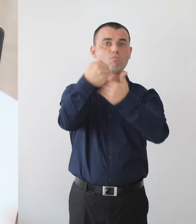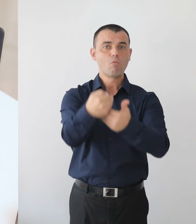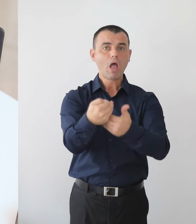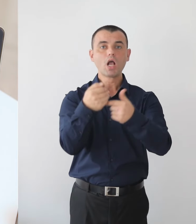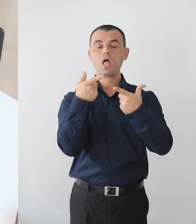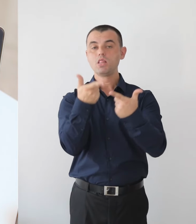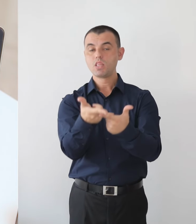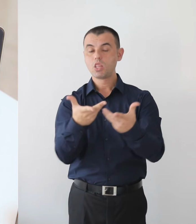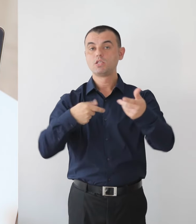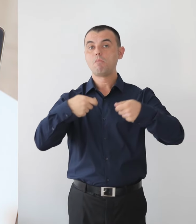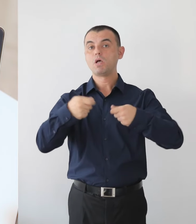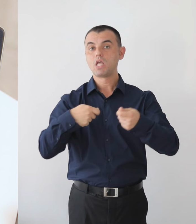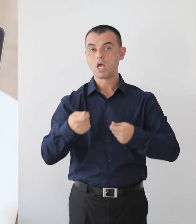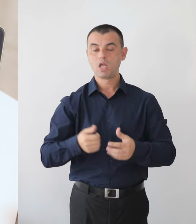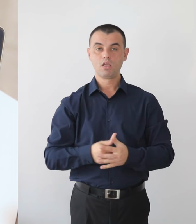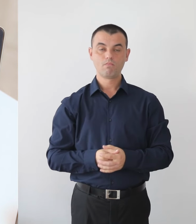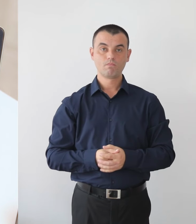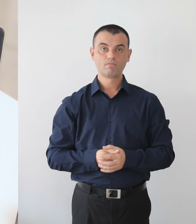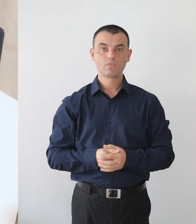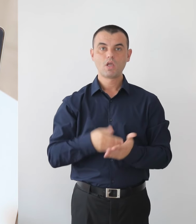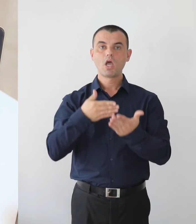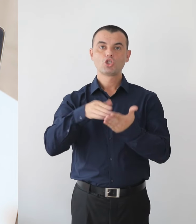към нуждите и тенденциите на пазара на фондова фотография.